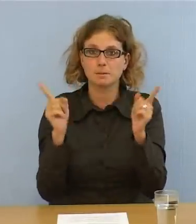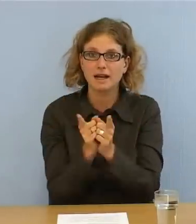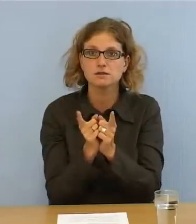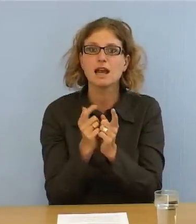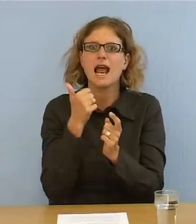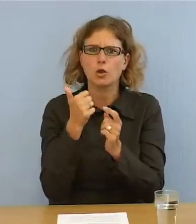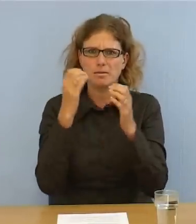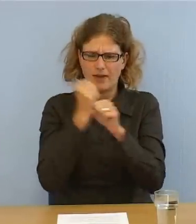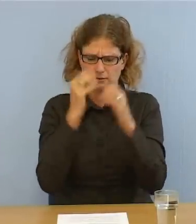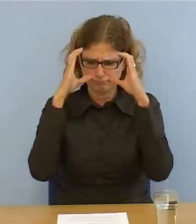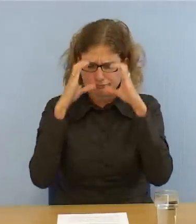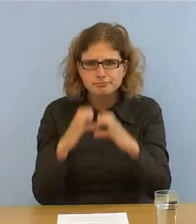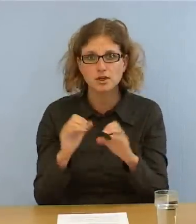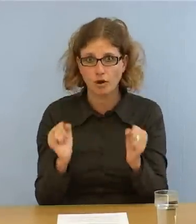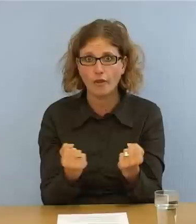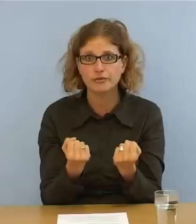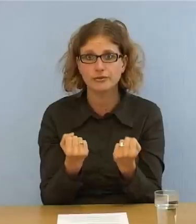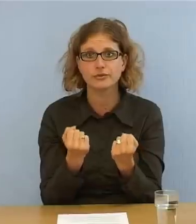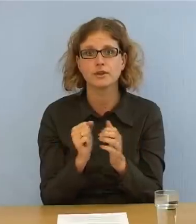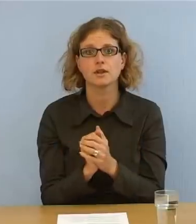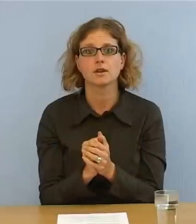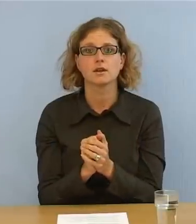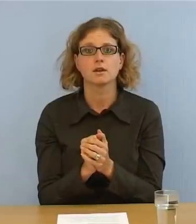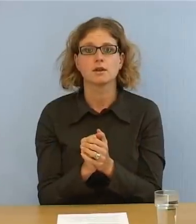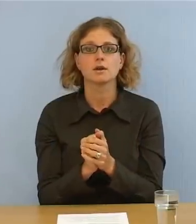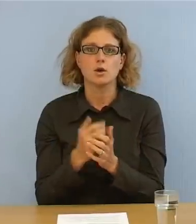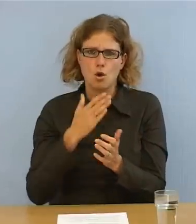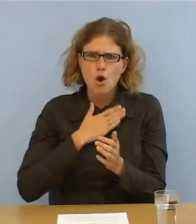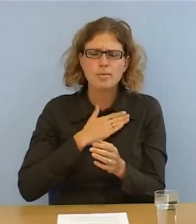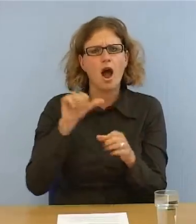communicatieve beperking zich heel goed op hun werk concentreren.